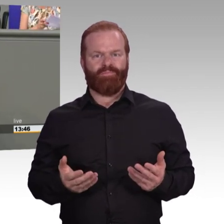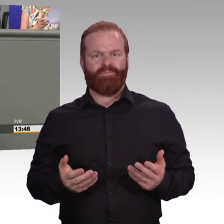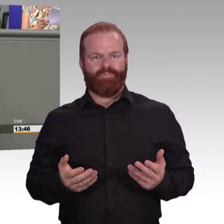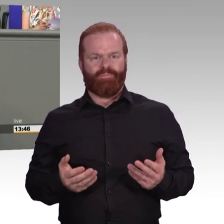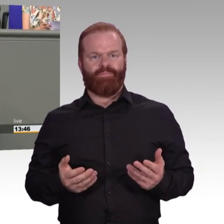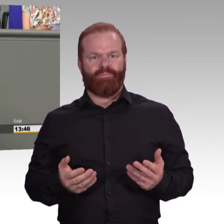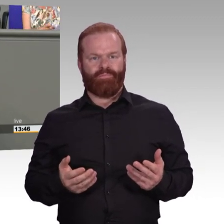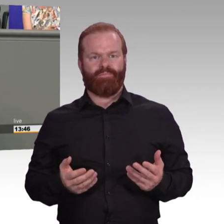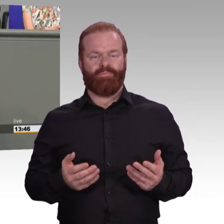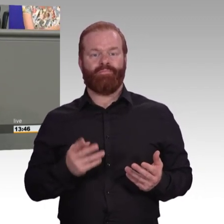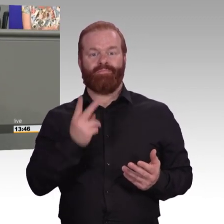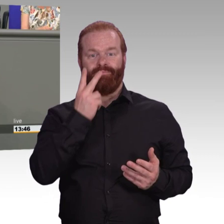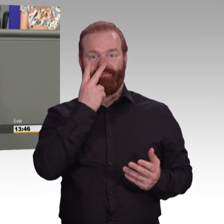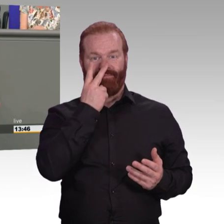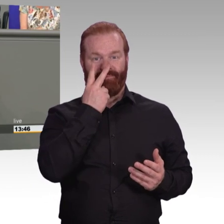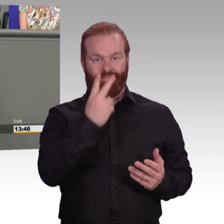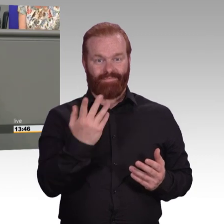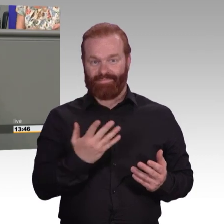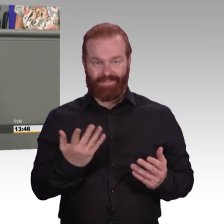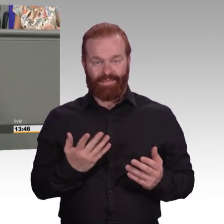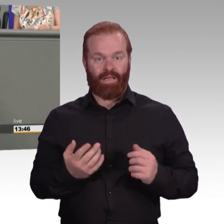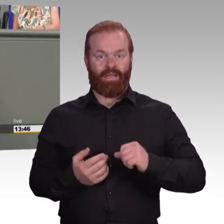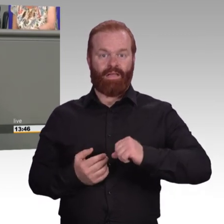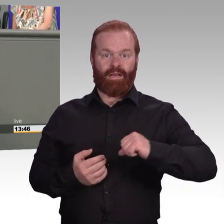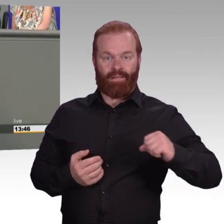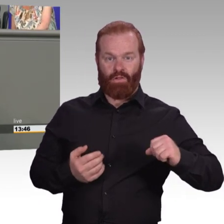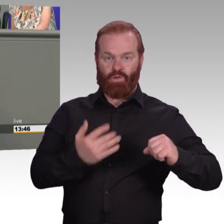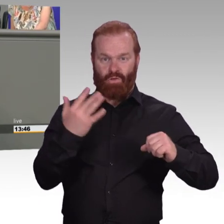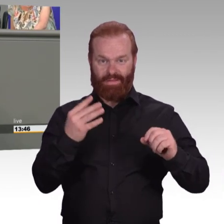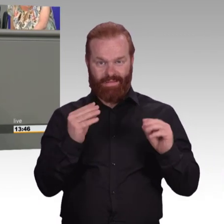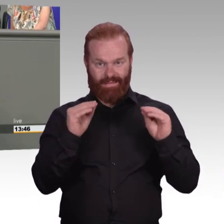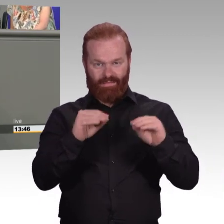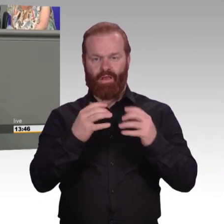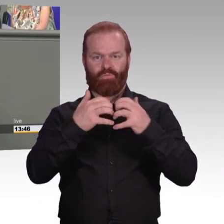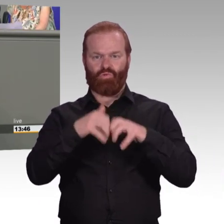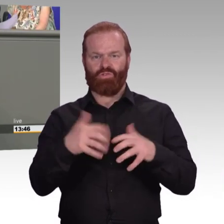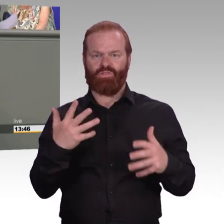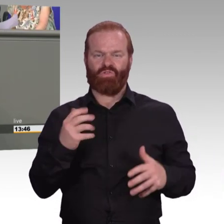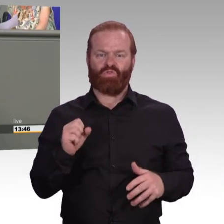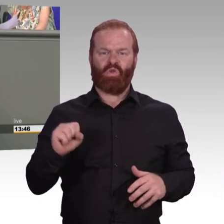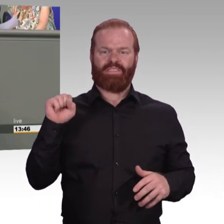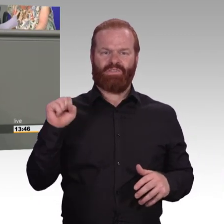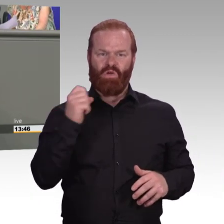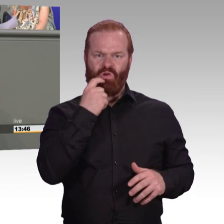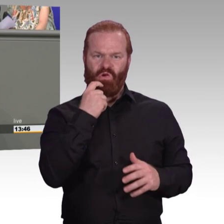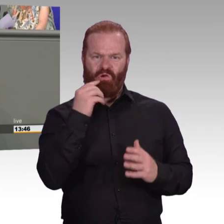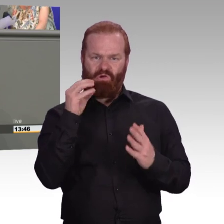im Ergebnis wollen Sie unsere Kinder verstaatlichen. Das ist die unterste Schublade politischen Handelns